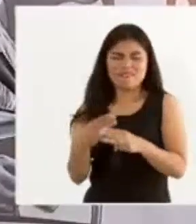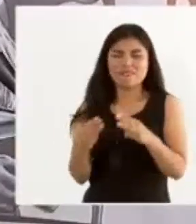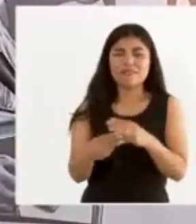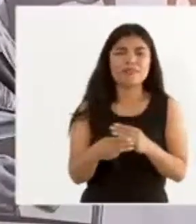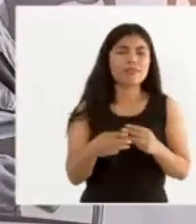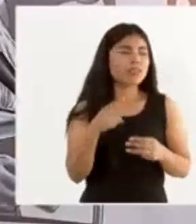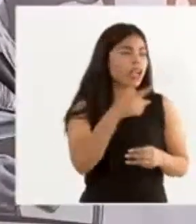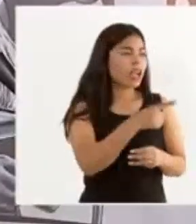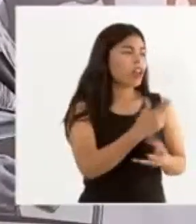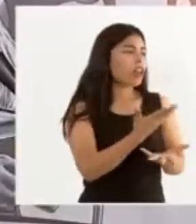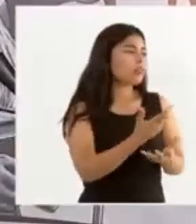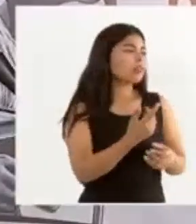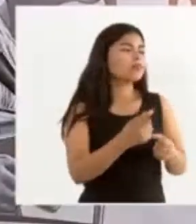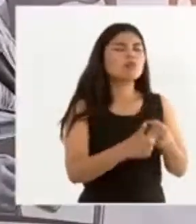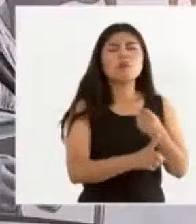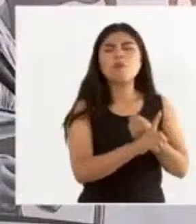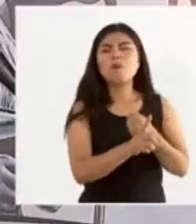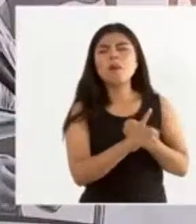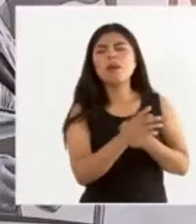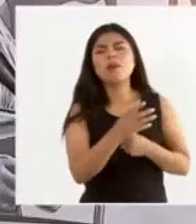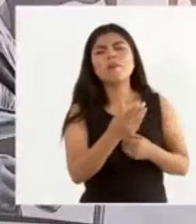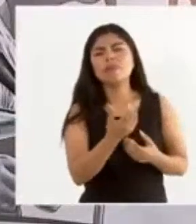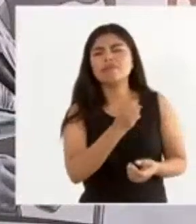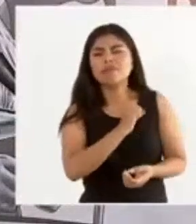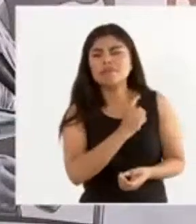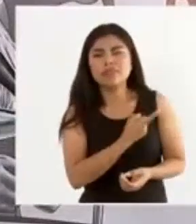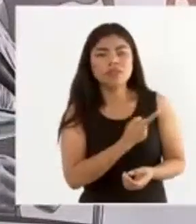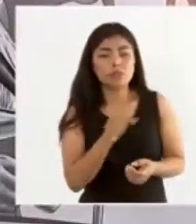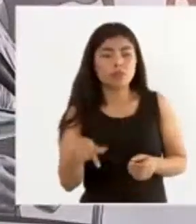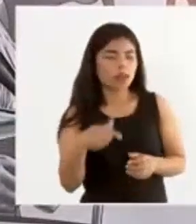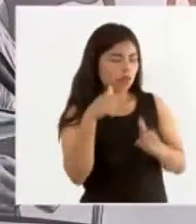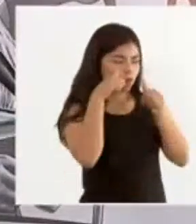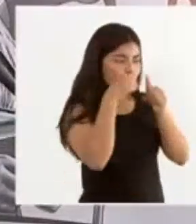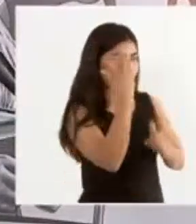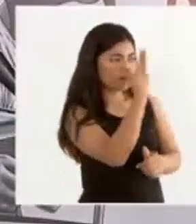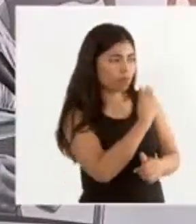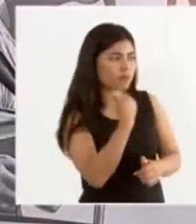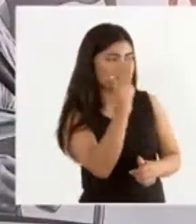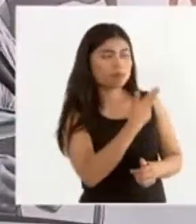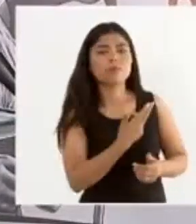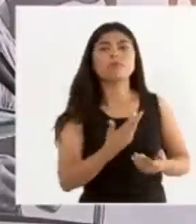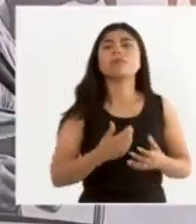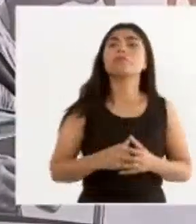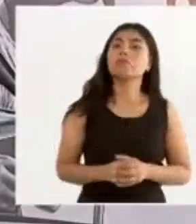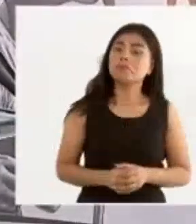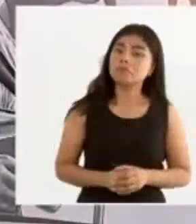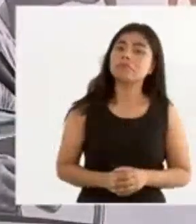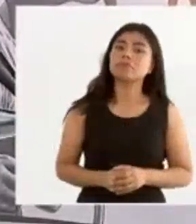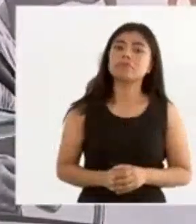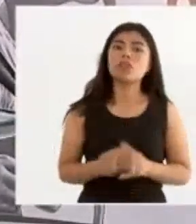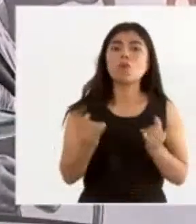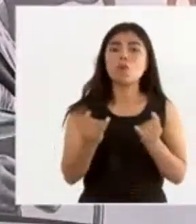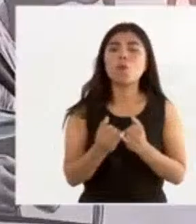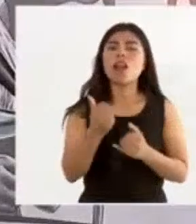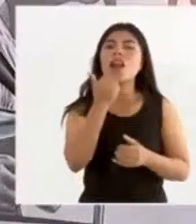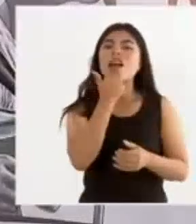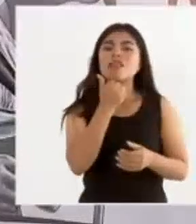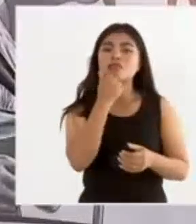seguimiento a su historial médico. Incluso tienen para medir el azúcar en la sangre,